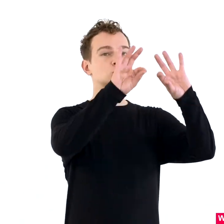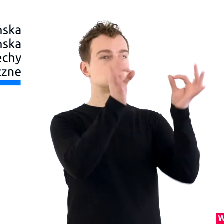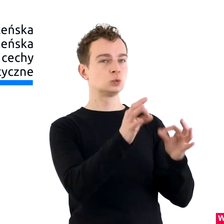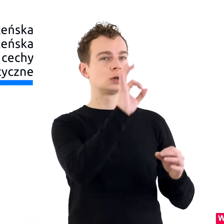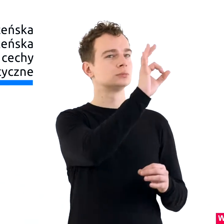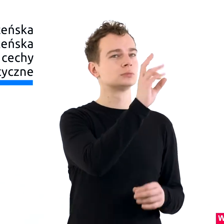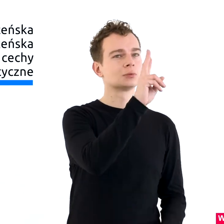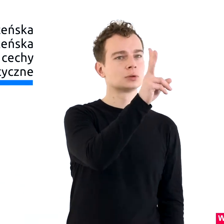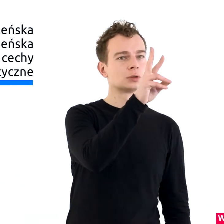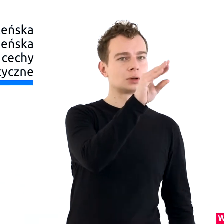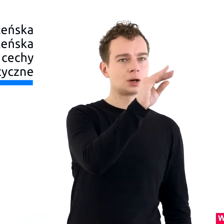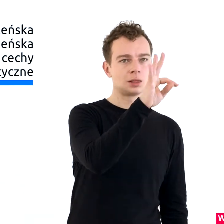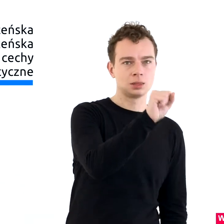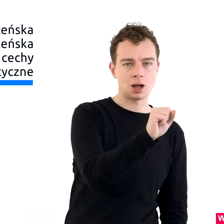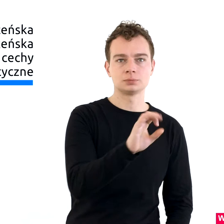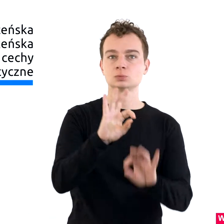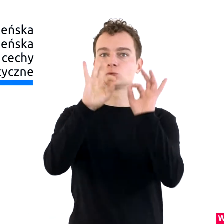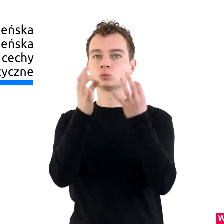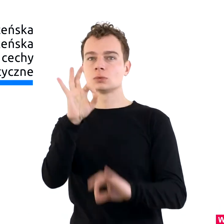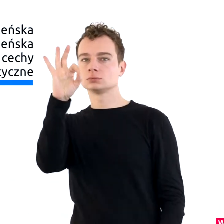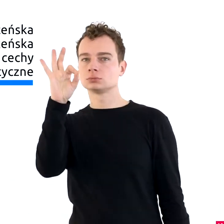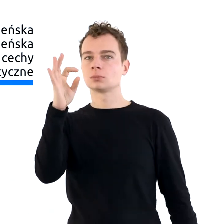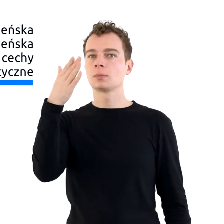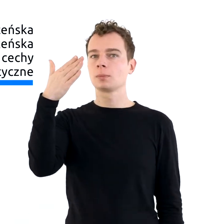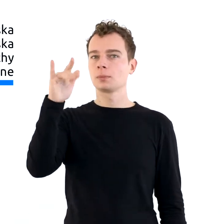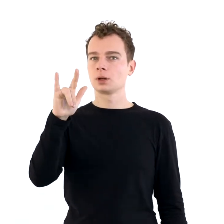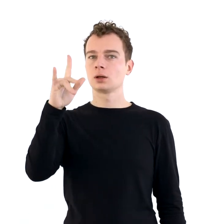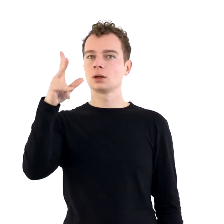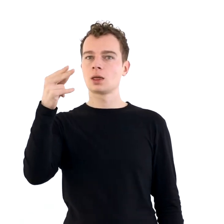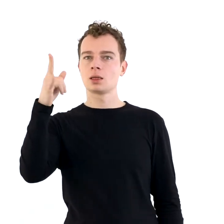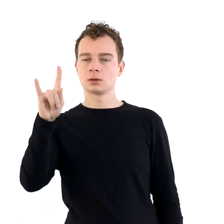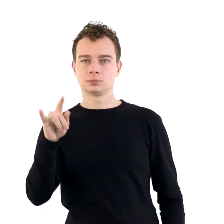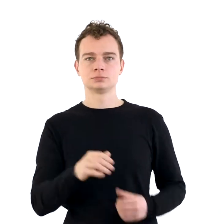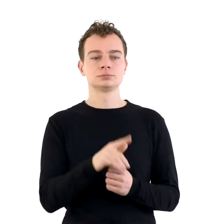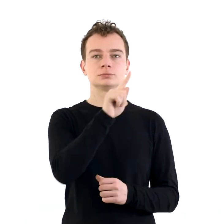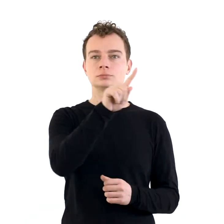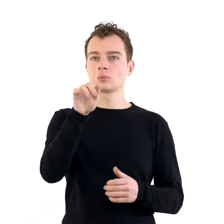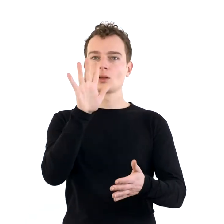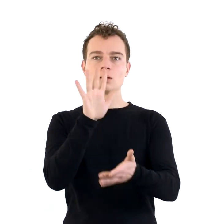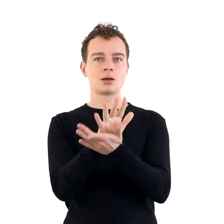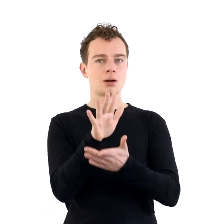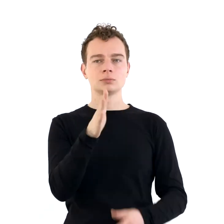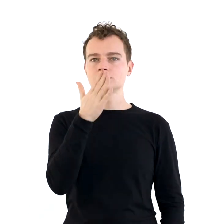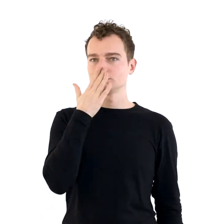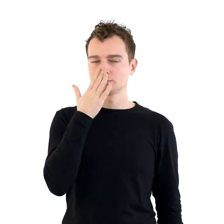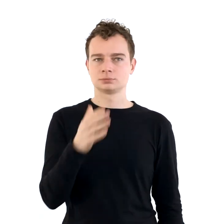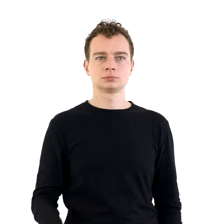Sztuka kreteńska i mykeńska – cechy charakterystyczne